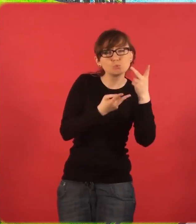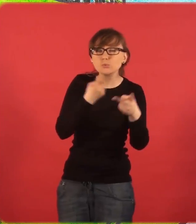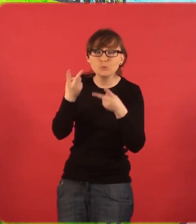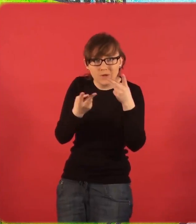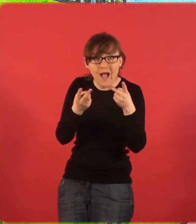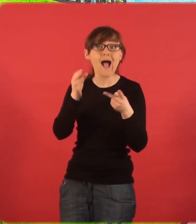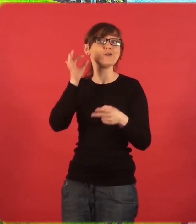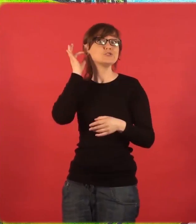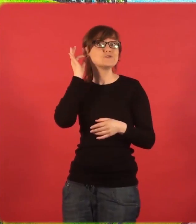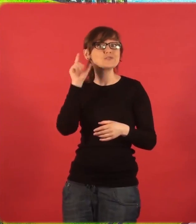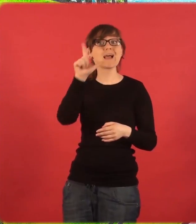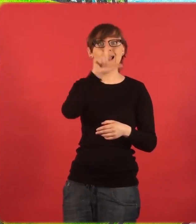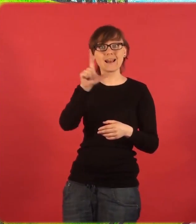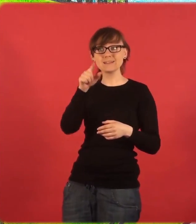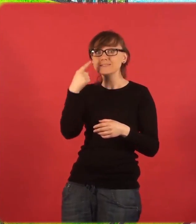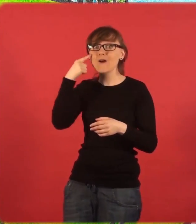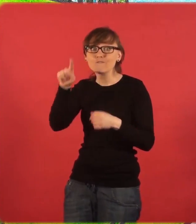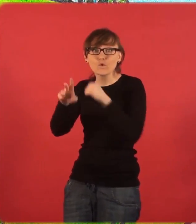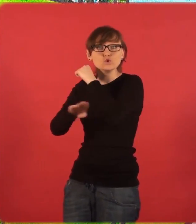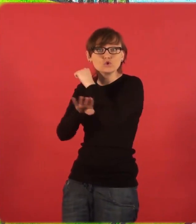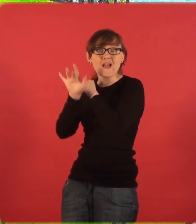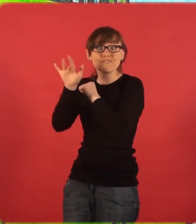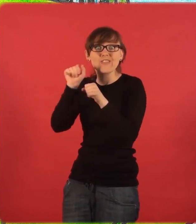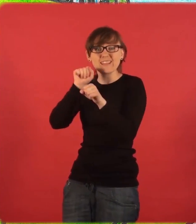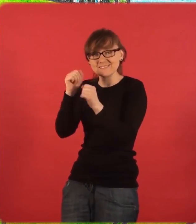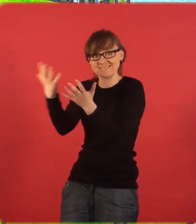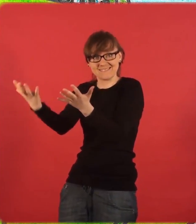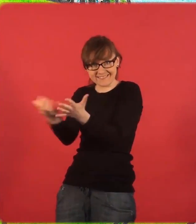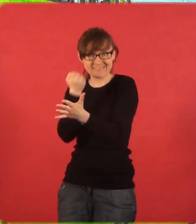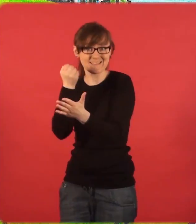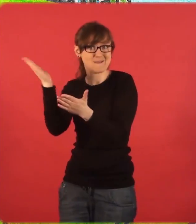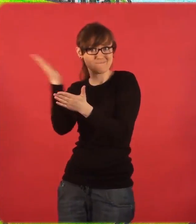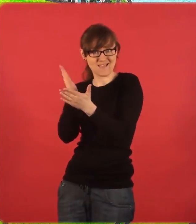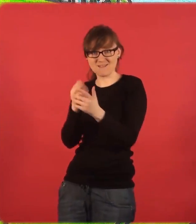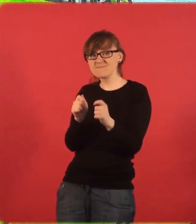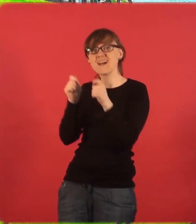Wtedy dziewczynki zaczęły szukać mapy. Mapę znalazła Lisa